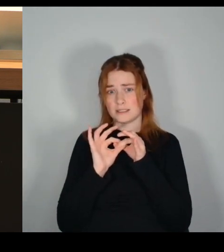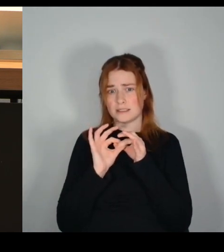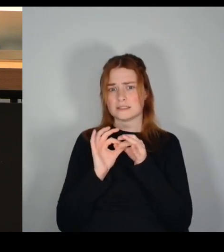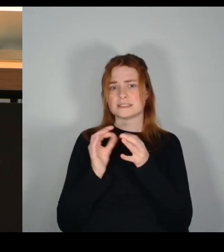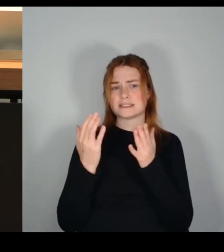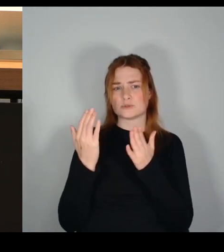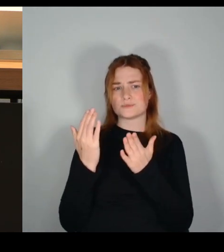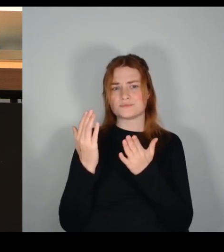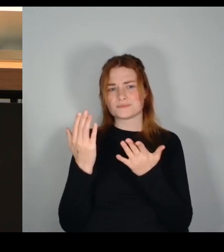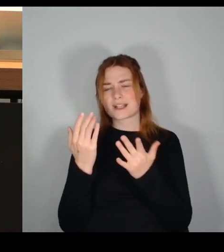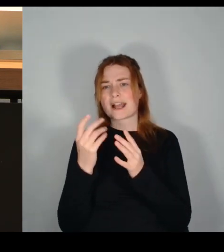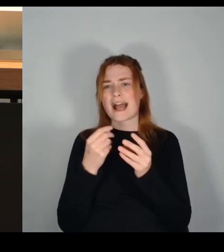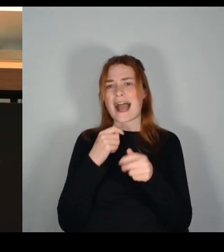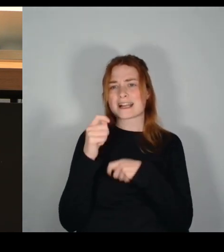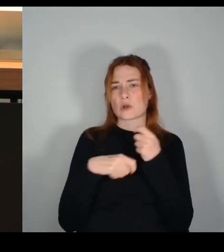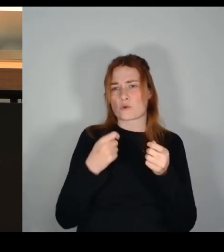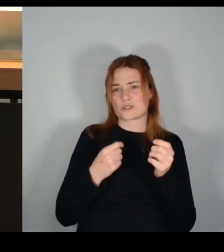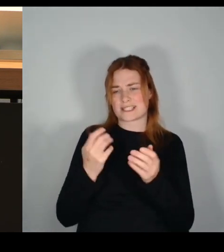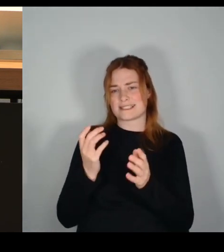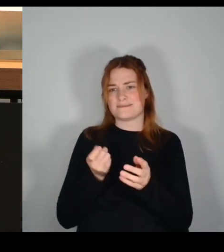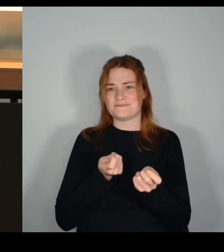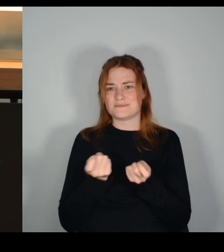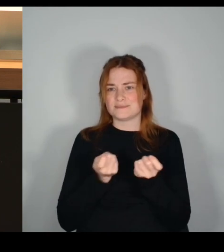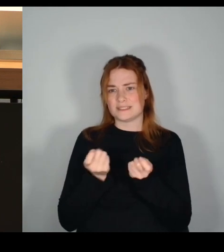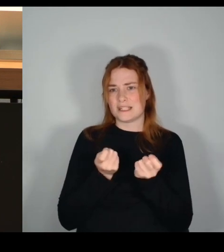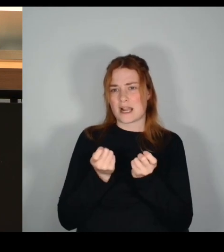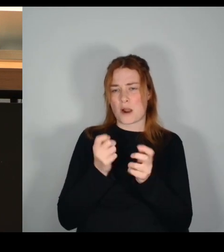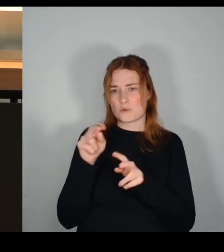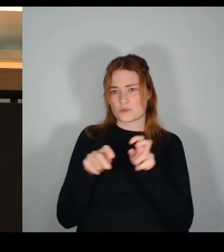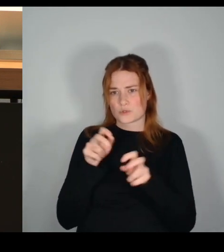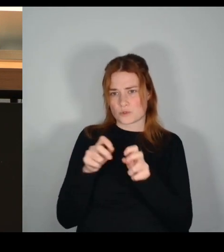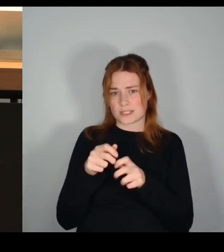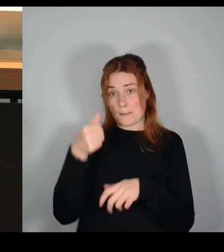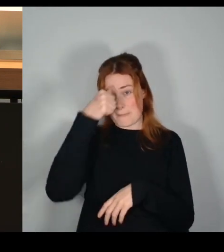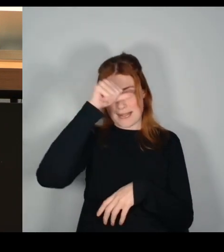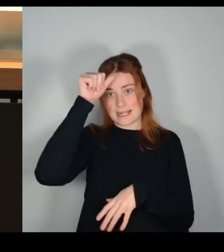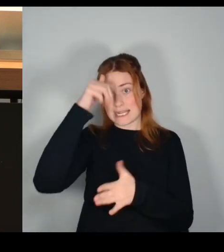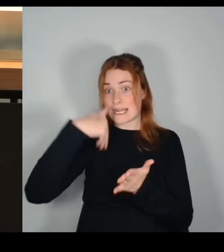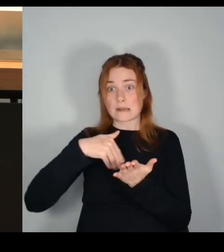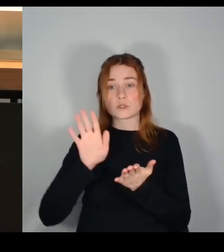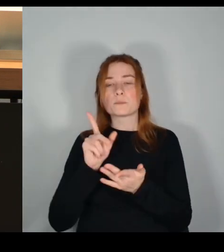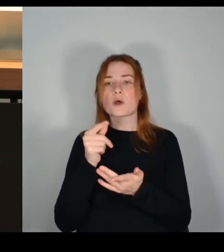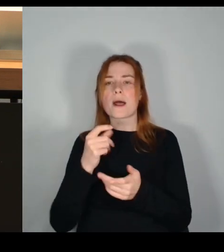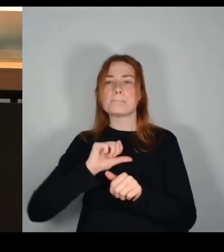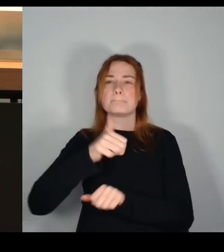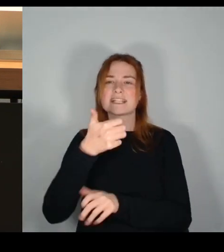Berlin ist in der Sache ein Best Practice Akteur, wenn man das so sagen möchte. Und dafür möchte ich mich bei der Senatorin auch aufrichtig bedanken